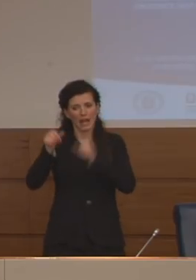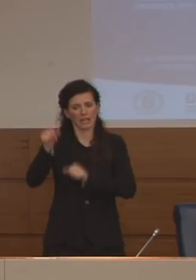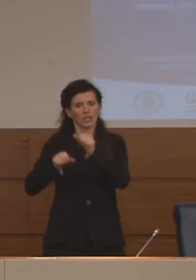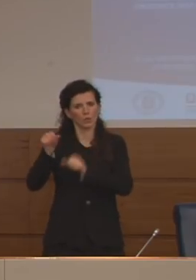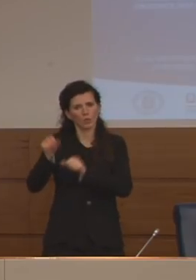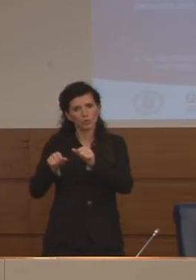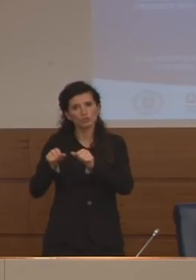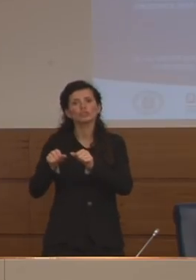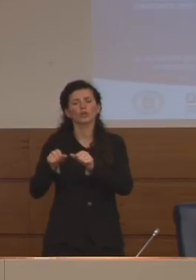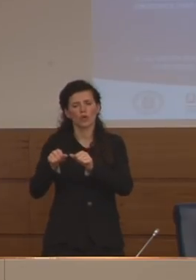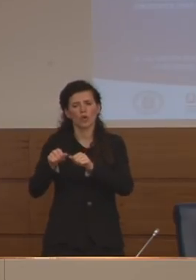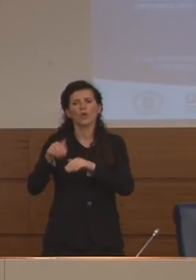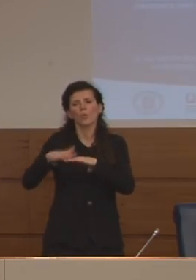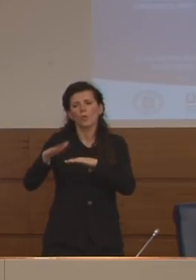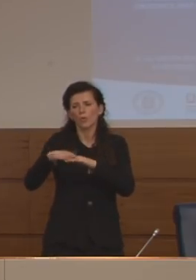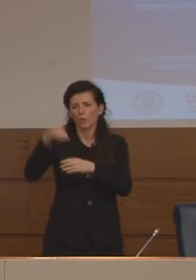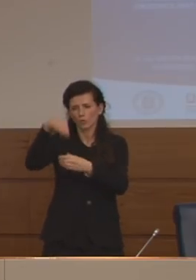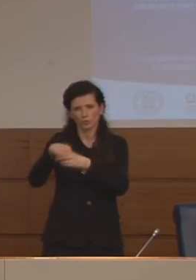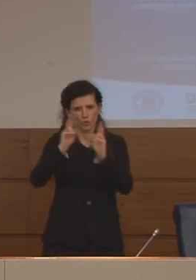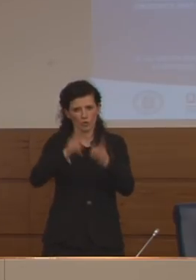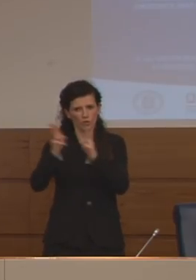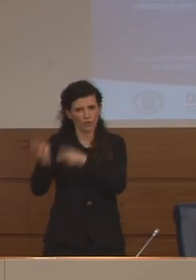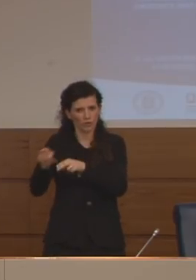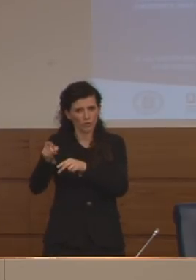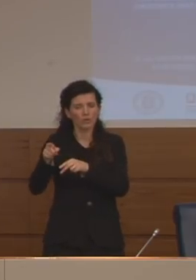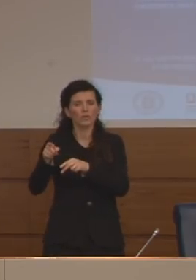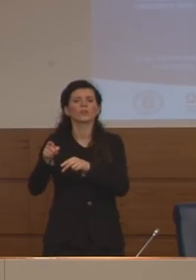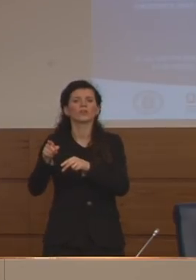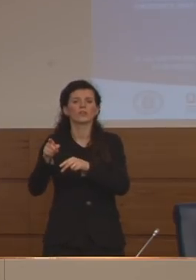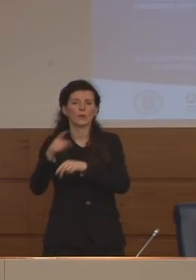medici, quindi di tre livelli, l'Istituto Superiore di Sanità è chiamato a